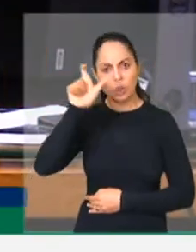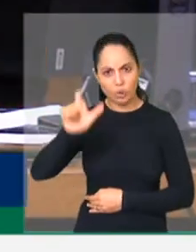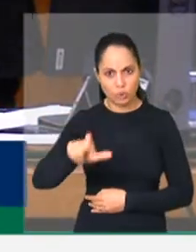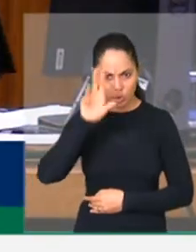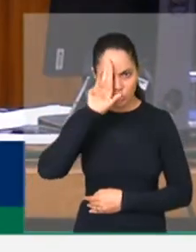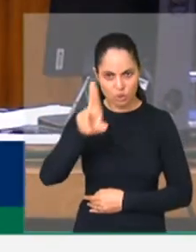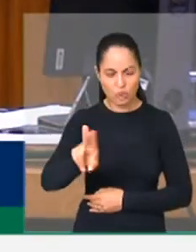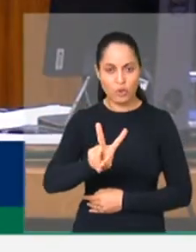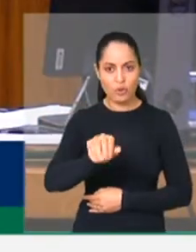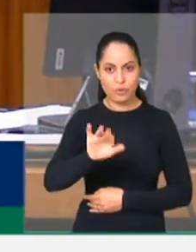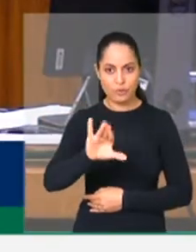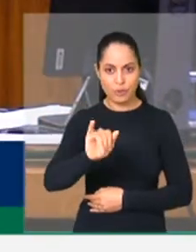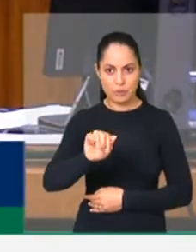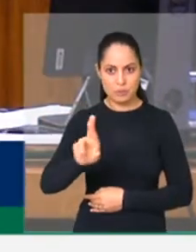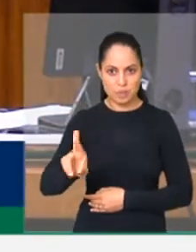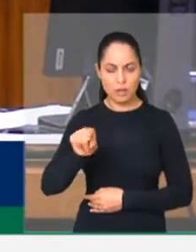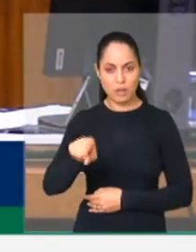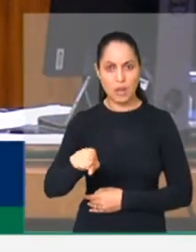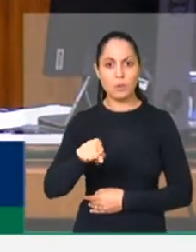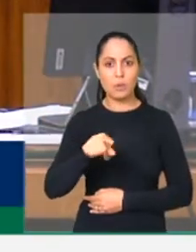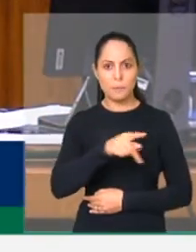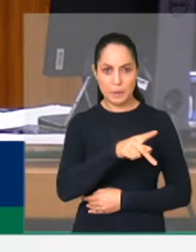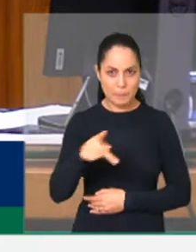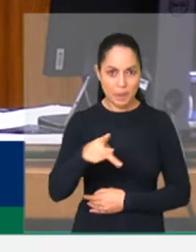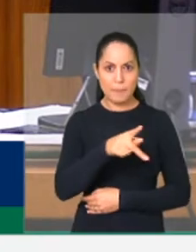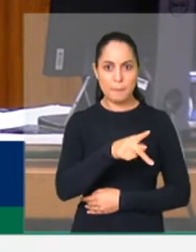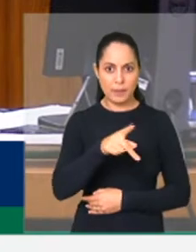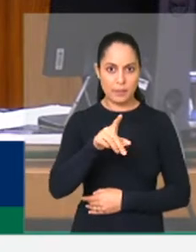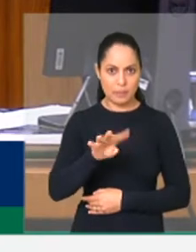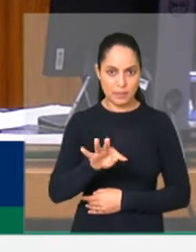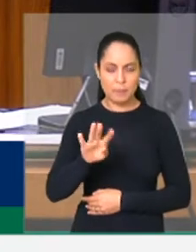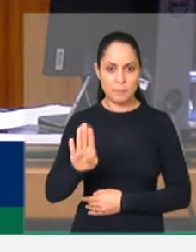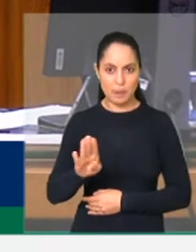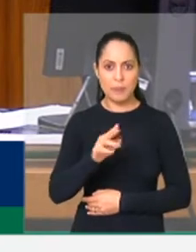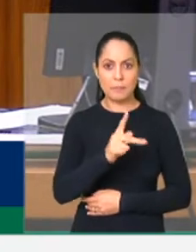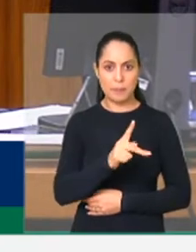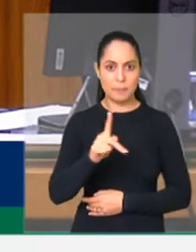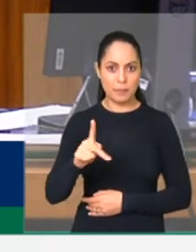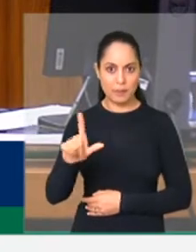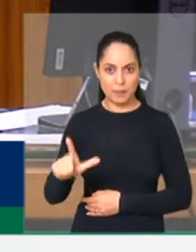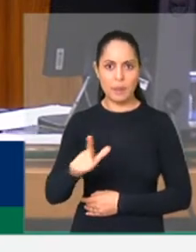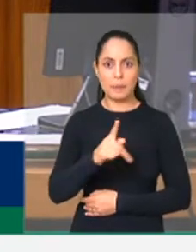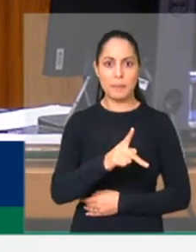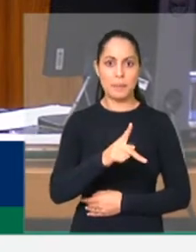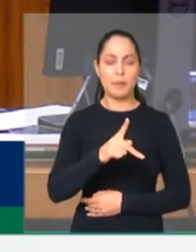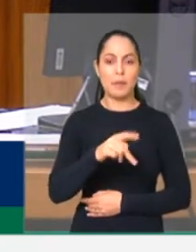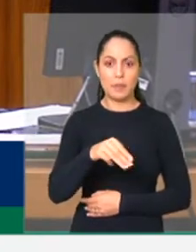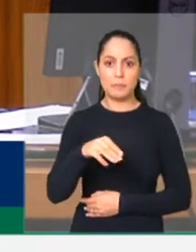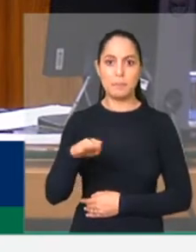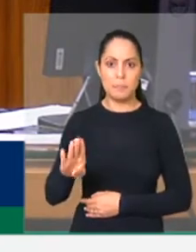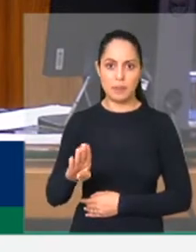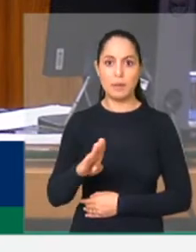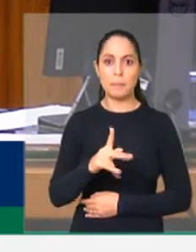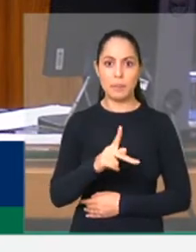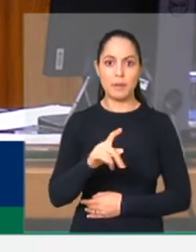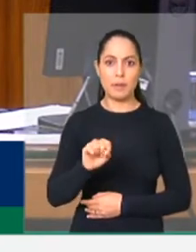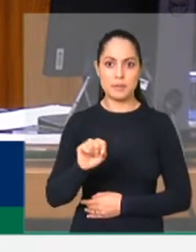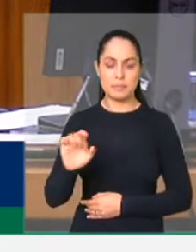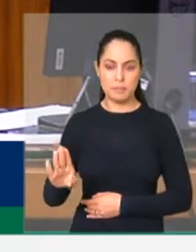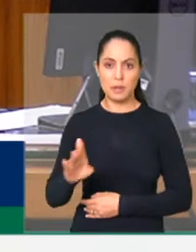AS GALERIAS EM POSIÇÃO DE RESPEITO. PROMETO MANTER, DEFENDER E CUMPRIR A CONSTITUIÇÃO, OBSERVAR AS